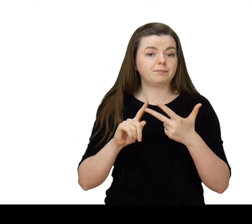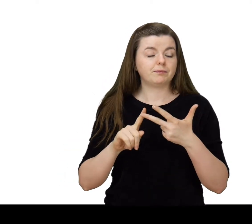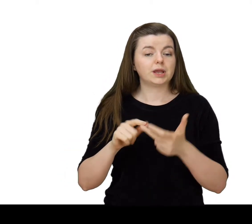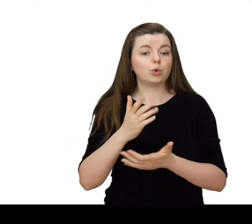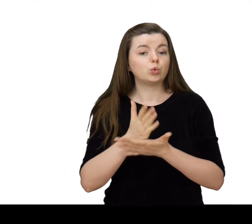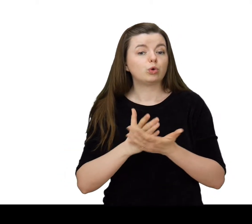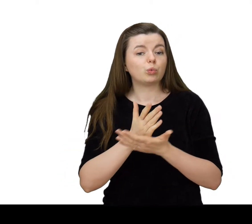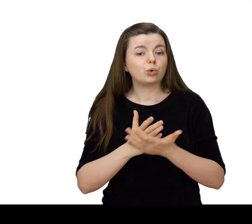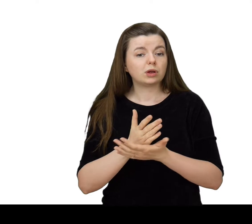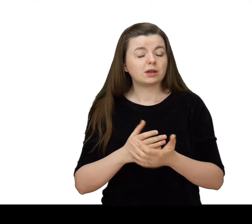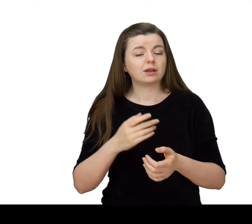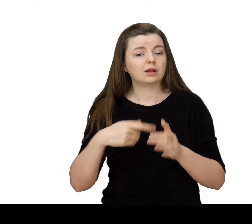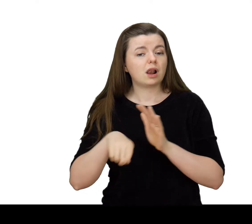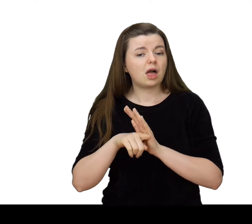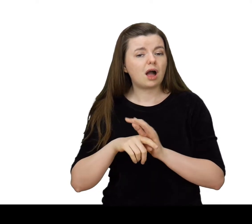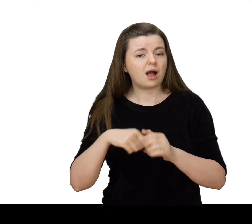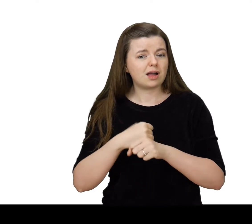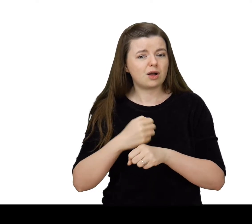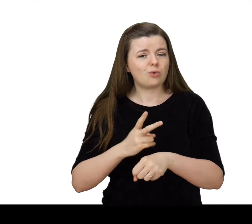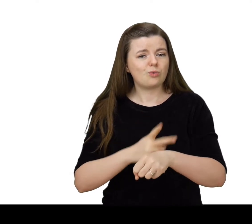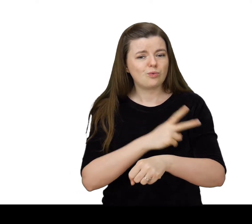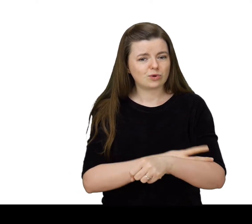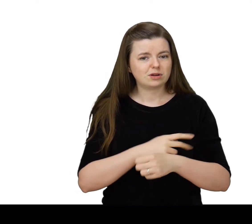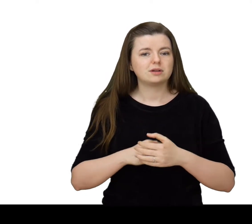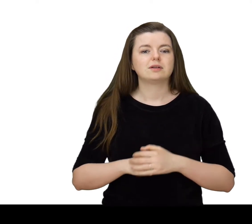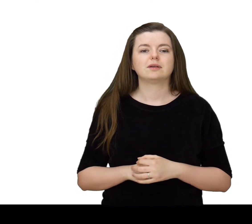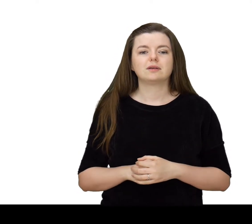Usługi dla urzędnika.